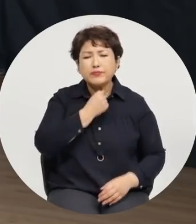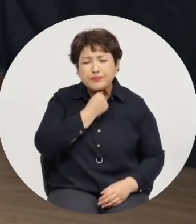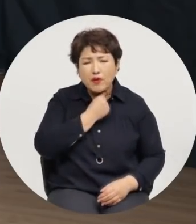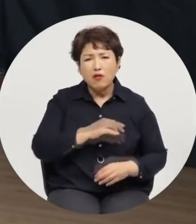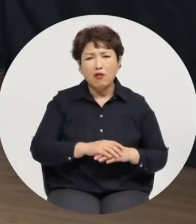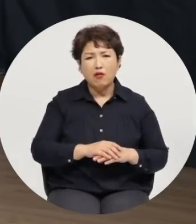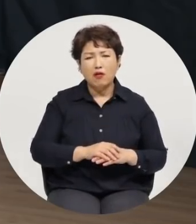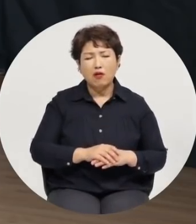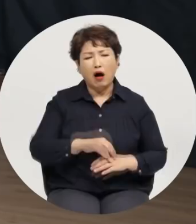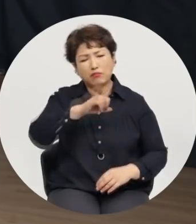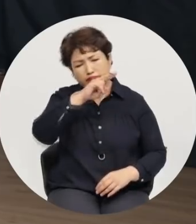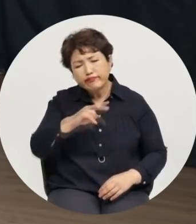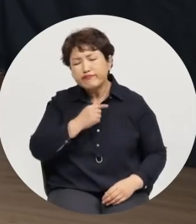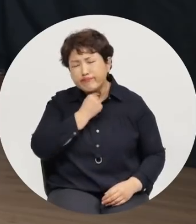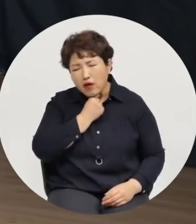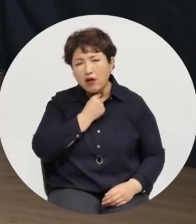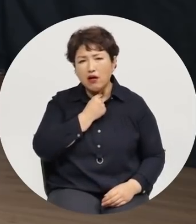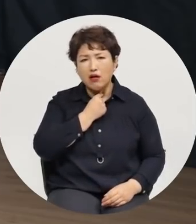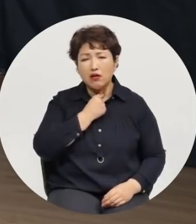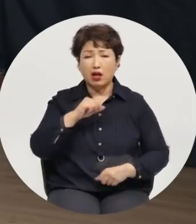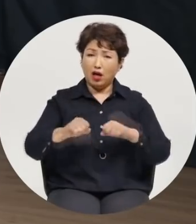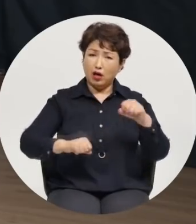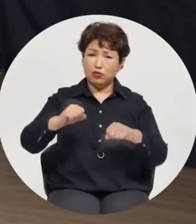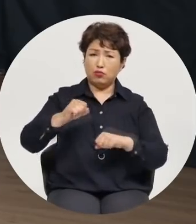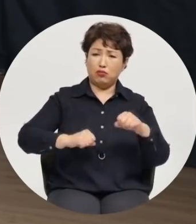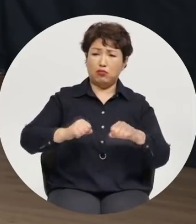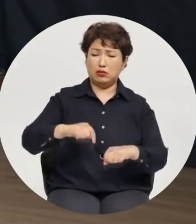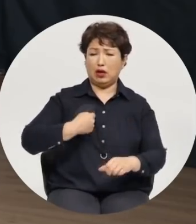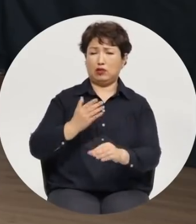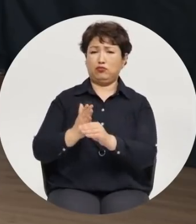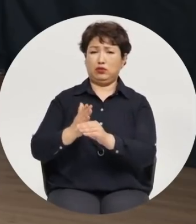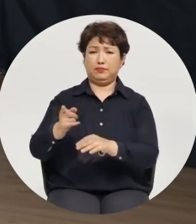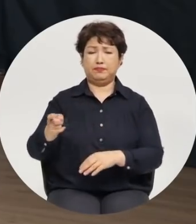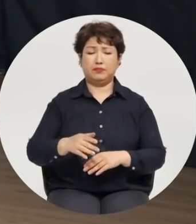본인이 편한 것만 생각하고 그렇게 행동하고